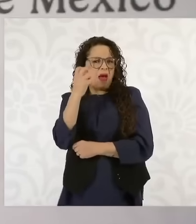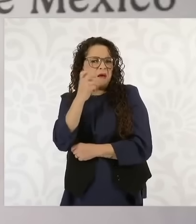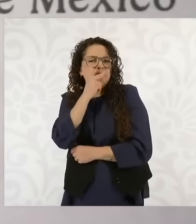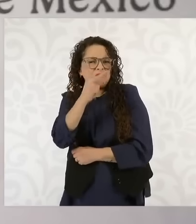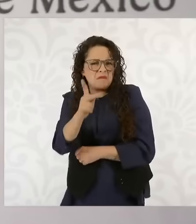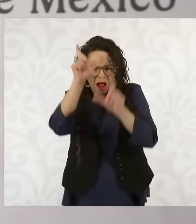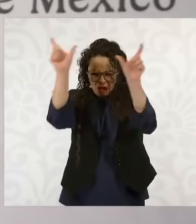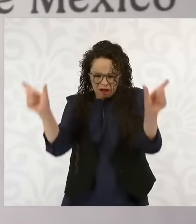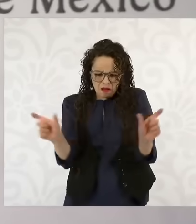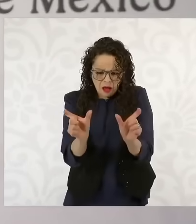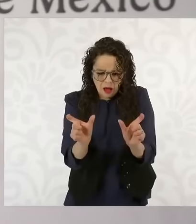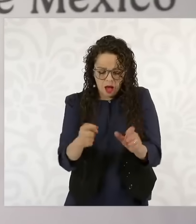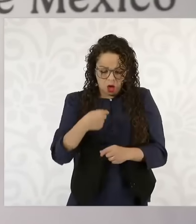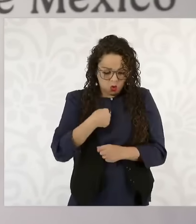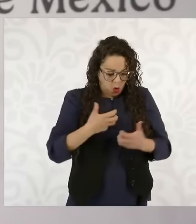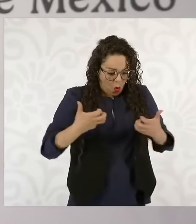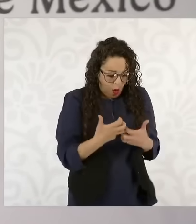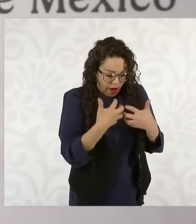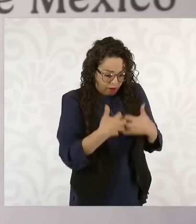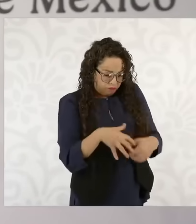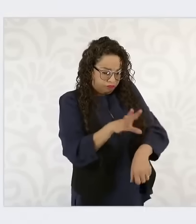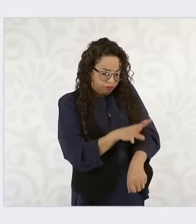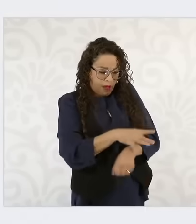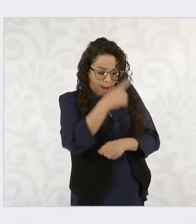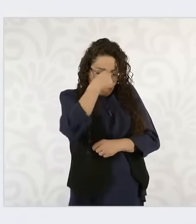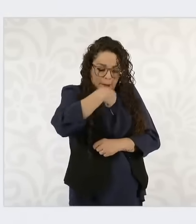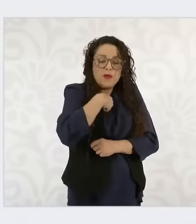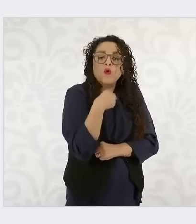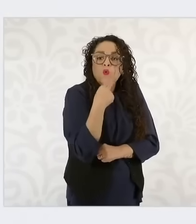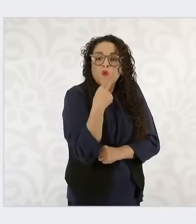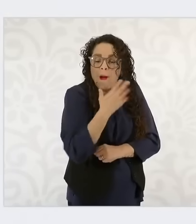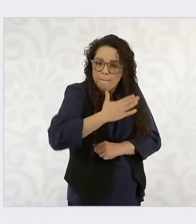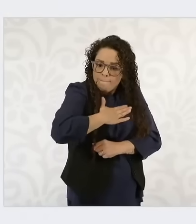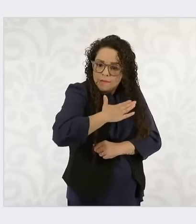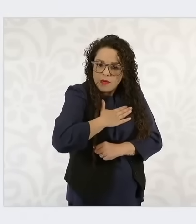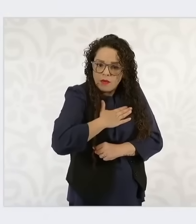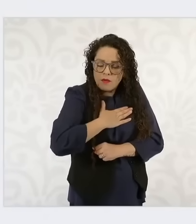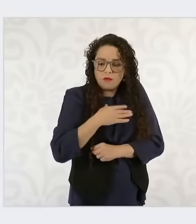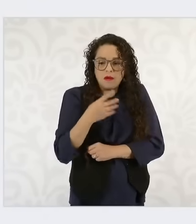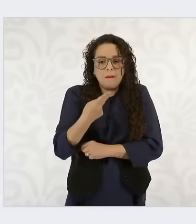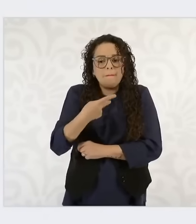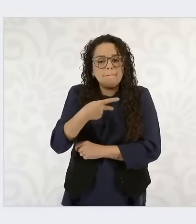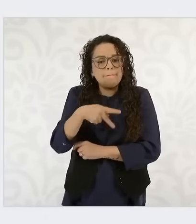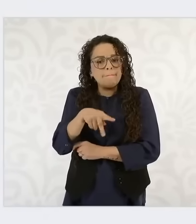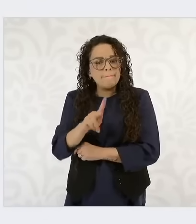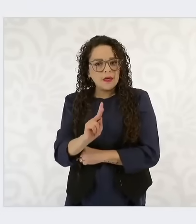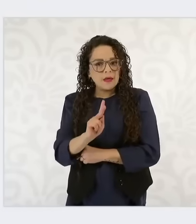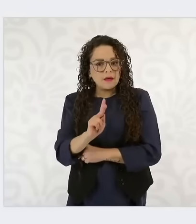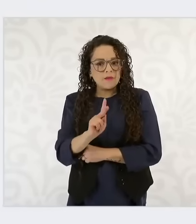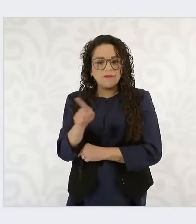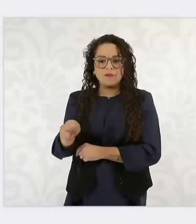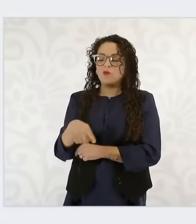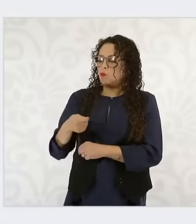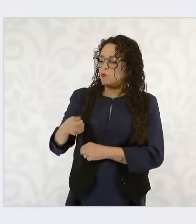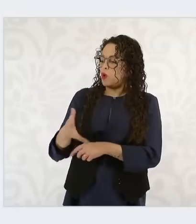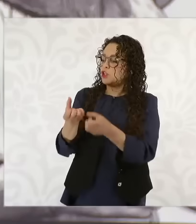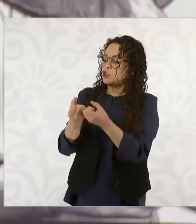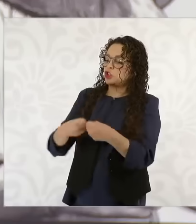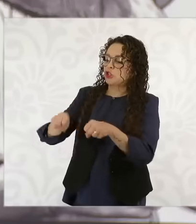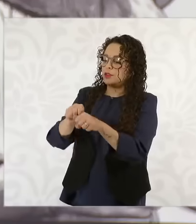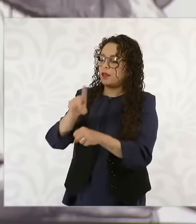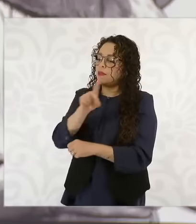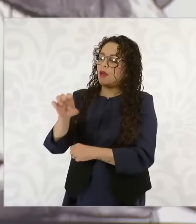autoabastecimiento. Pero ahí abrieron un resquicio que se llama las sociedades de autoabastecimiento.